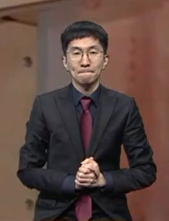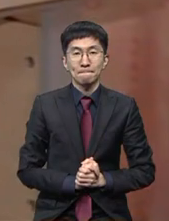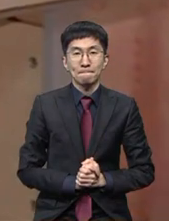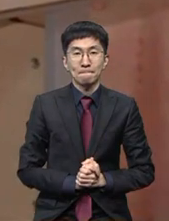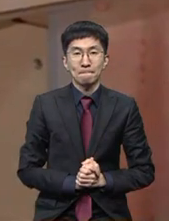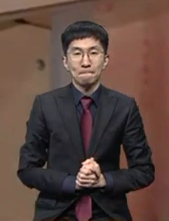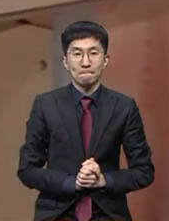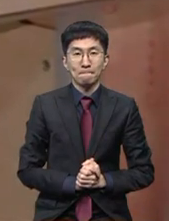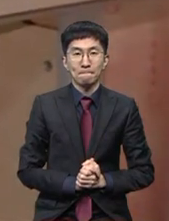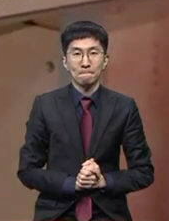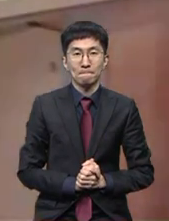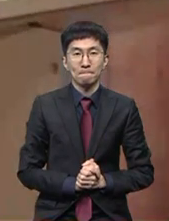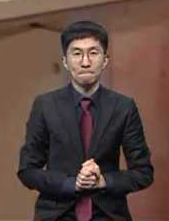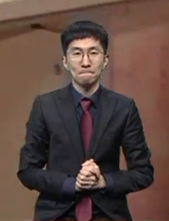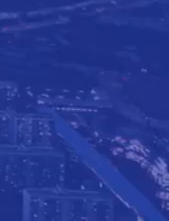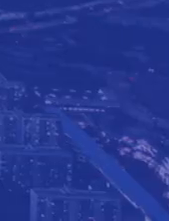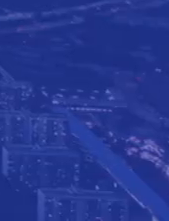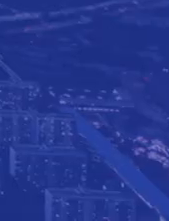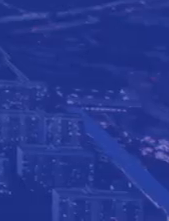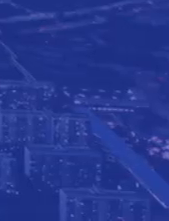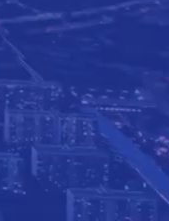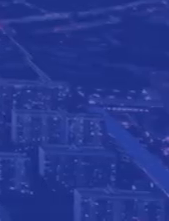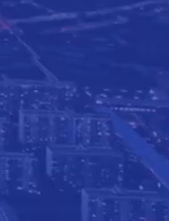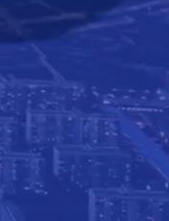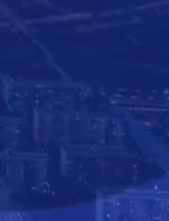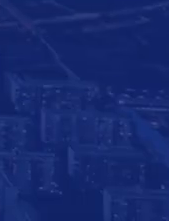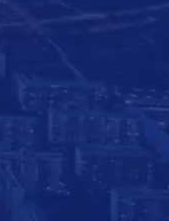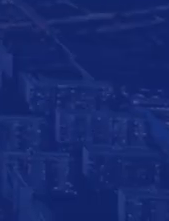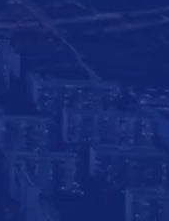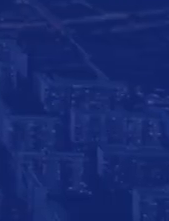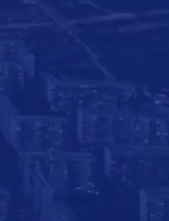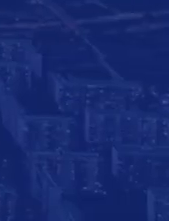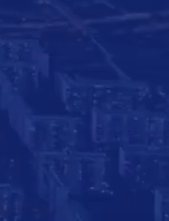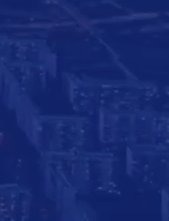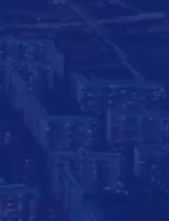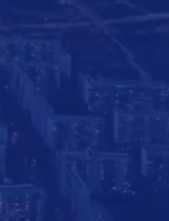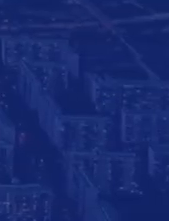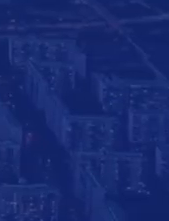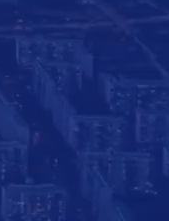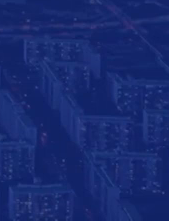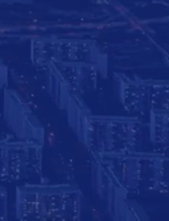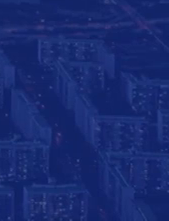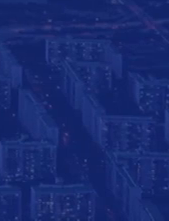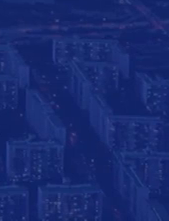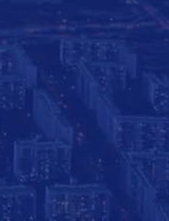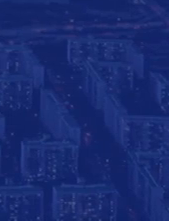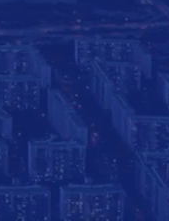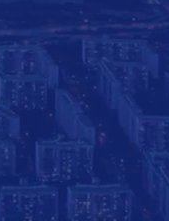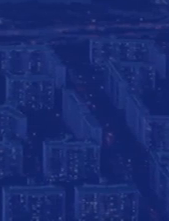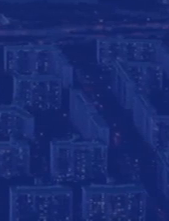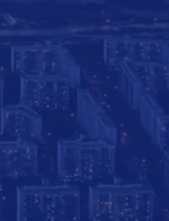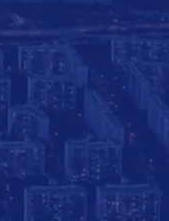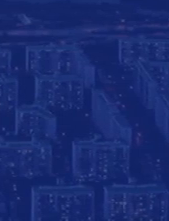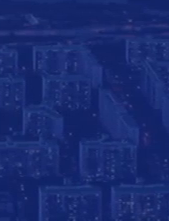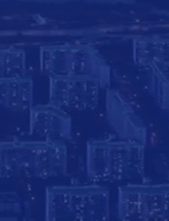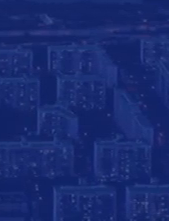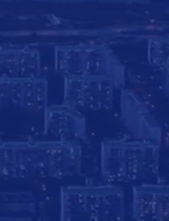SBS 김정기입니다. (앵커) 그동안 코로나 환자가 단 한 명도 나오지 않았다고 주장해 온 북한이